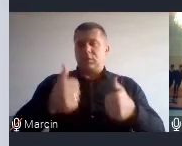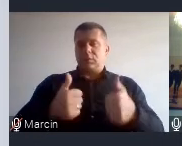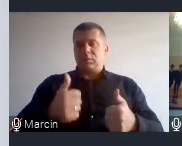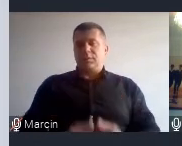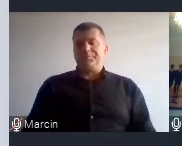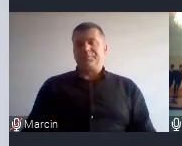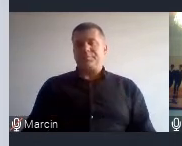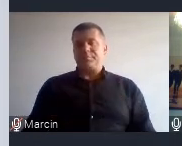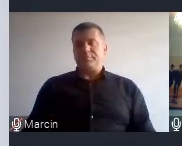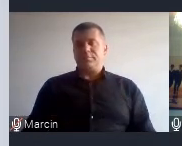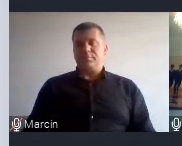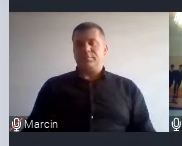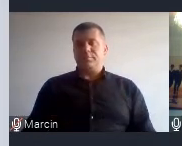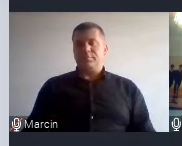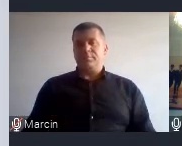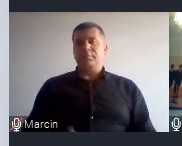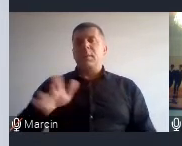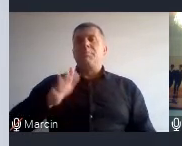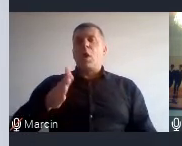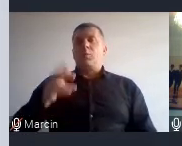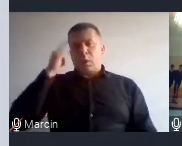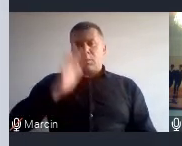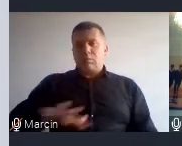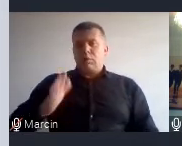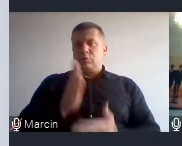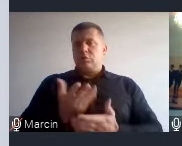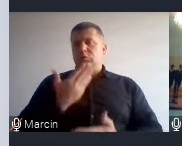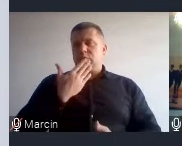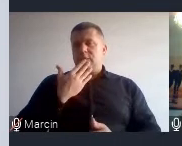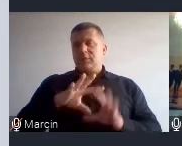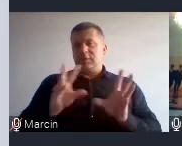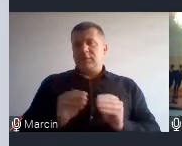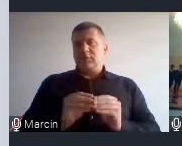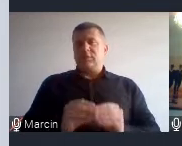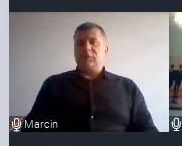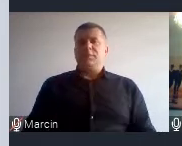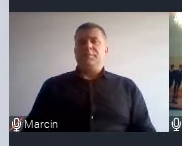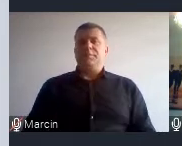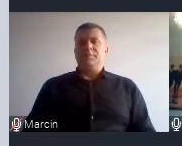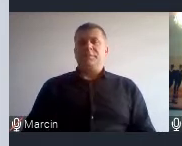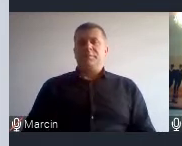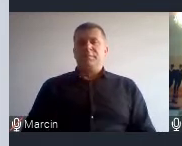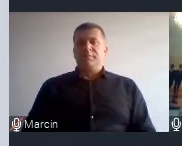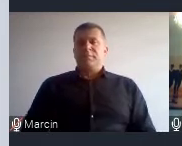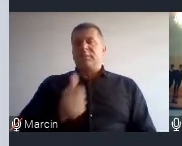Natomiast w podmiocie publicznym powiedziałem już wszystko. I teraz sama procedura...